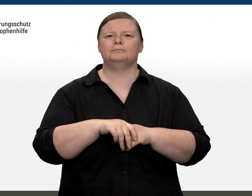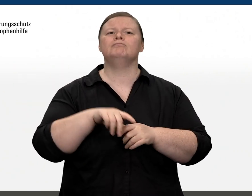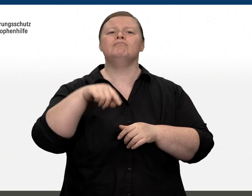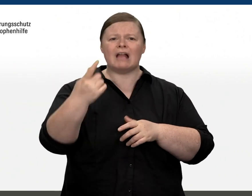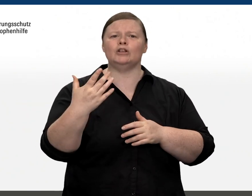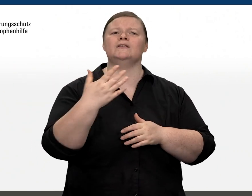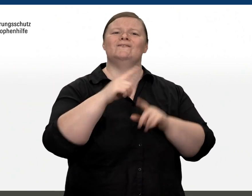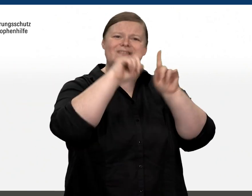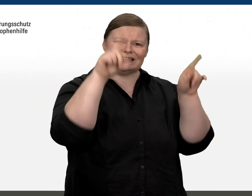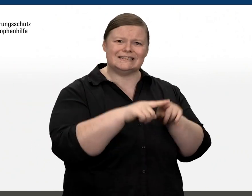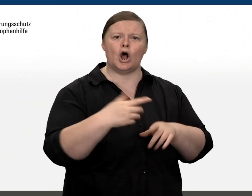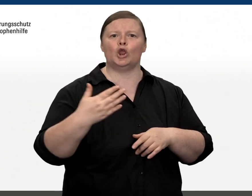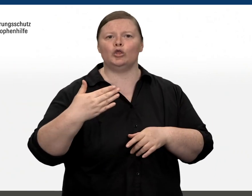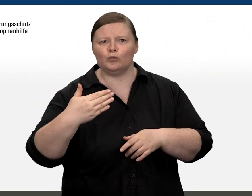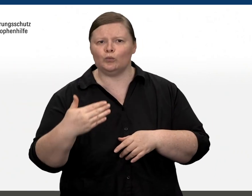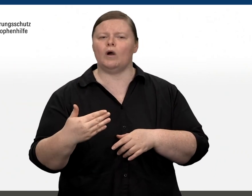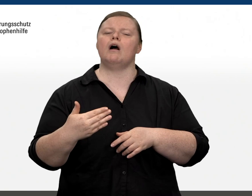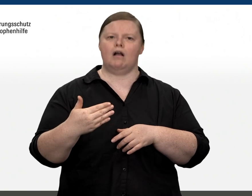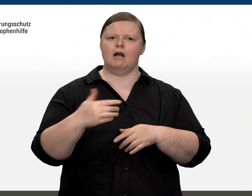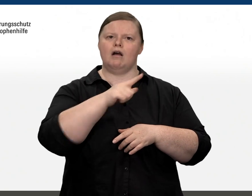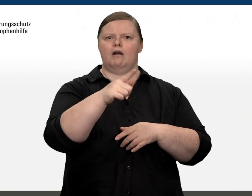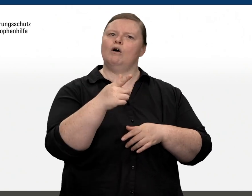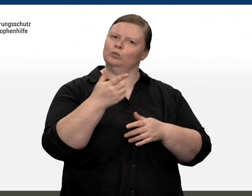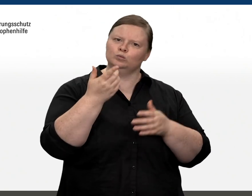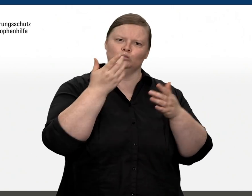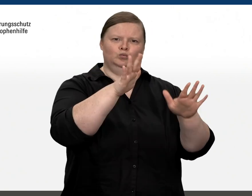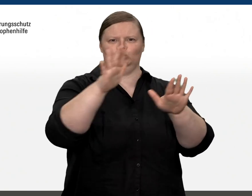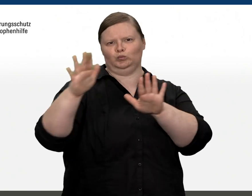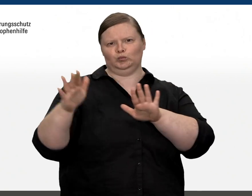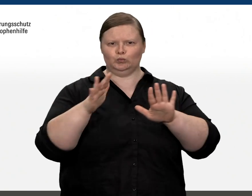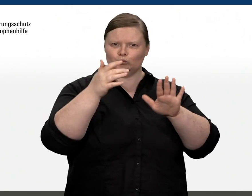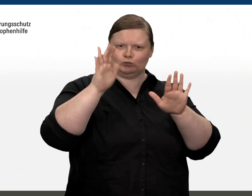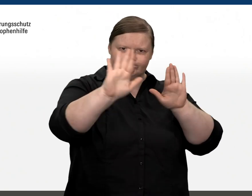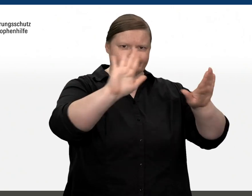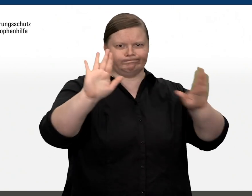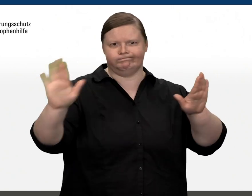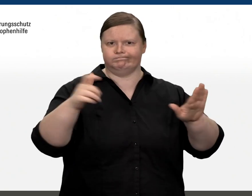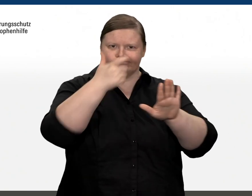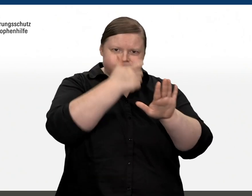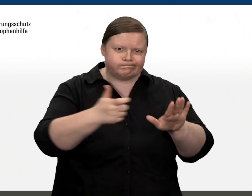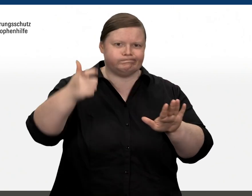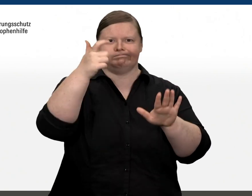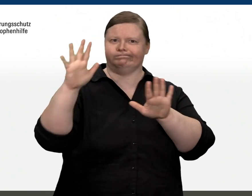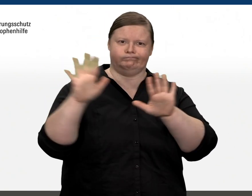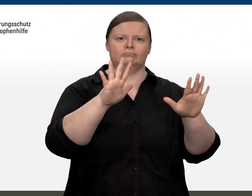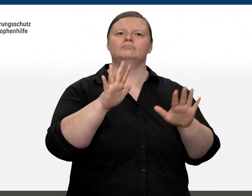Dichten Sie Fenster und Türen